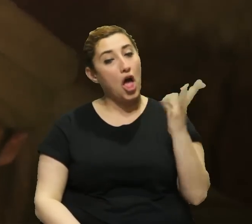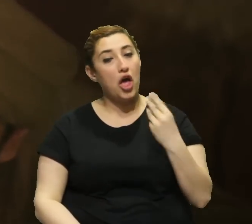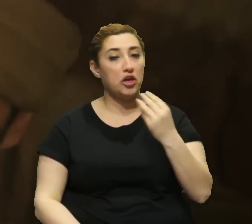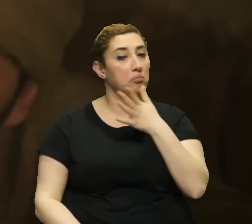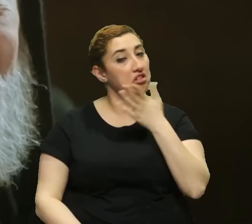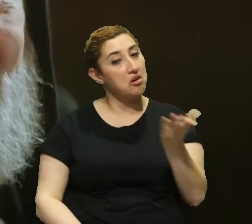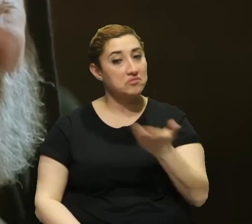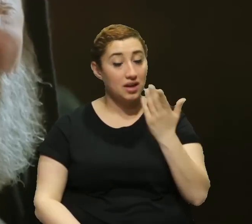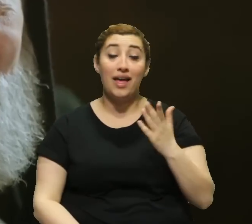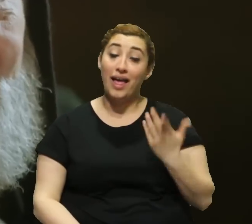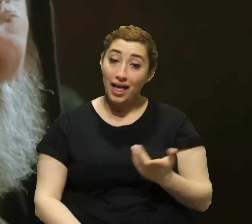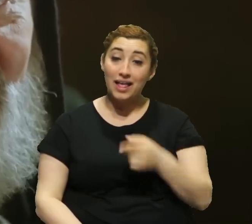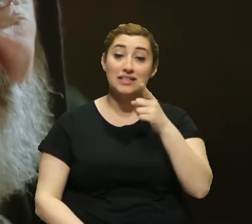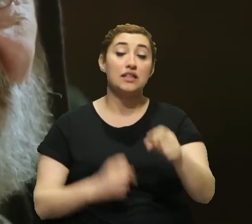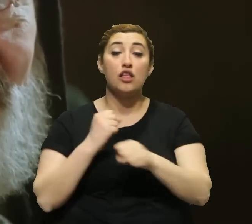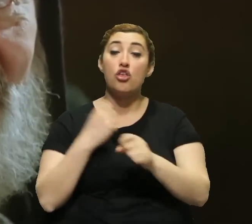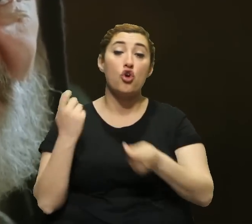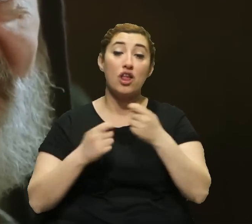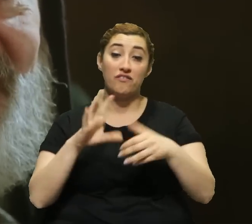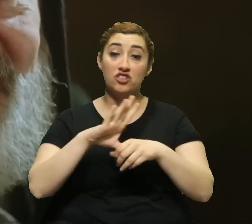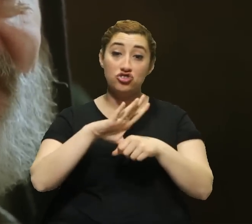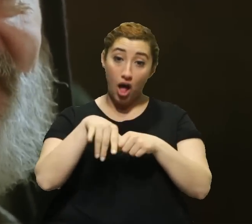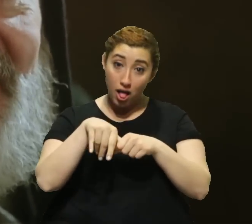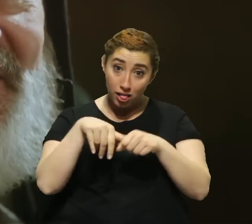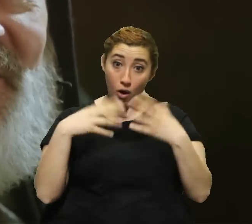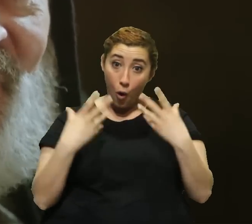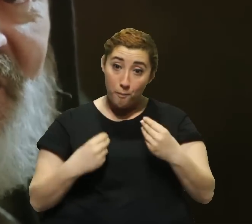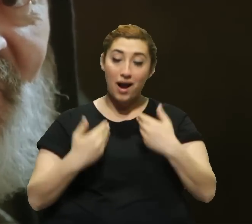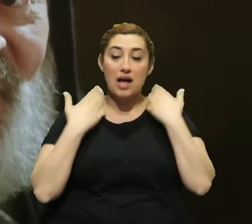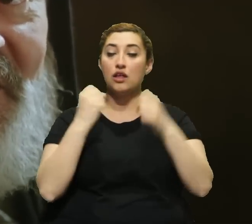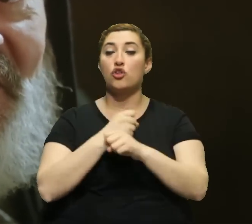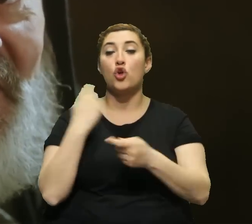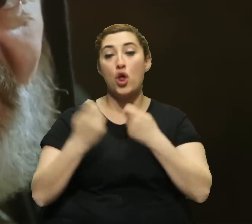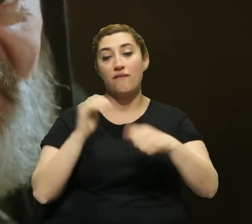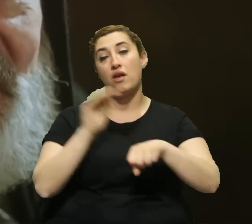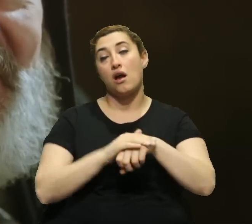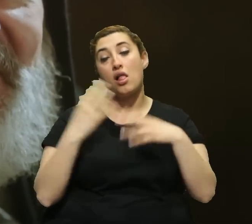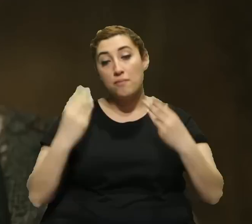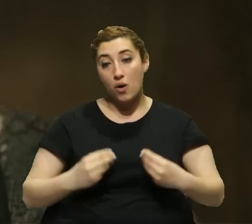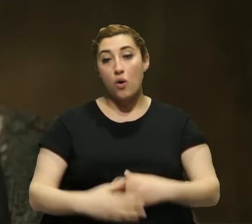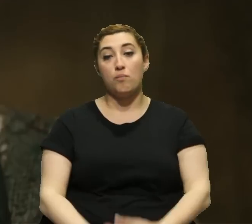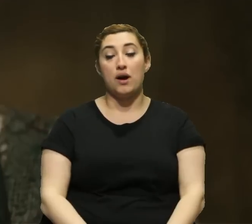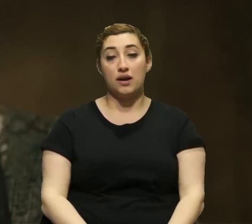Eh senin vazifen çalmak... ...Kadı’nın vazifesi yakalamak.